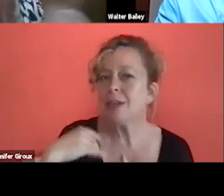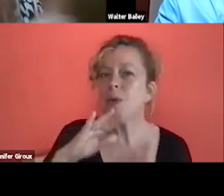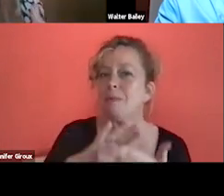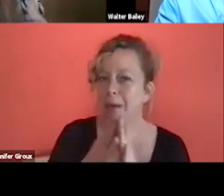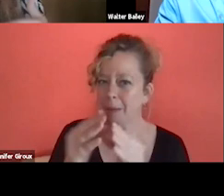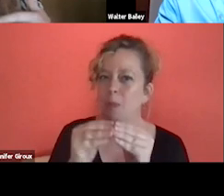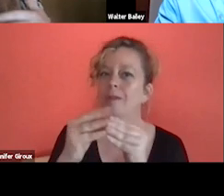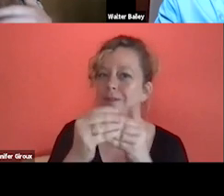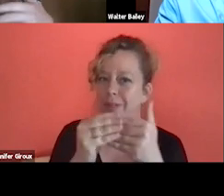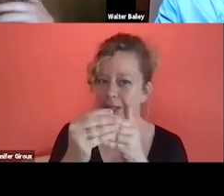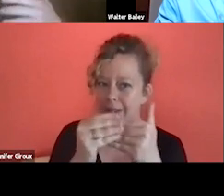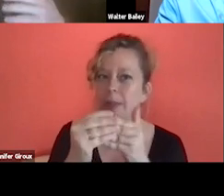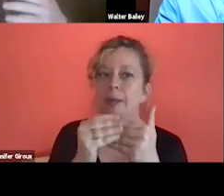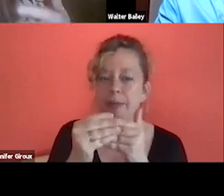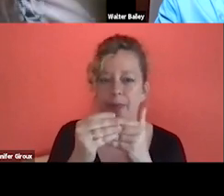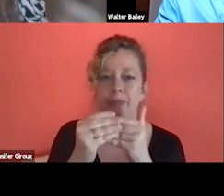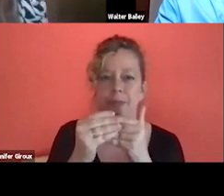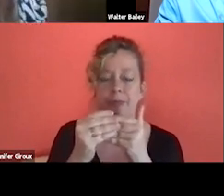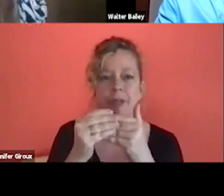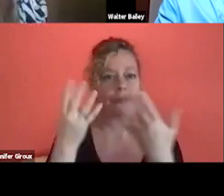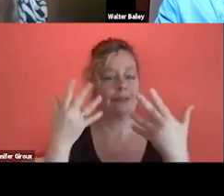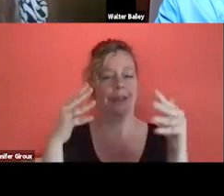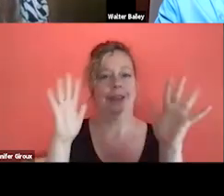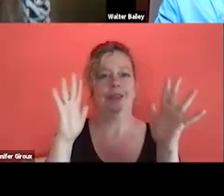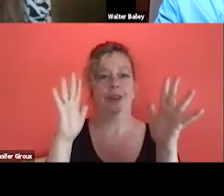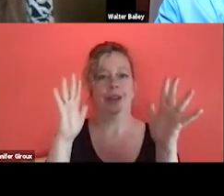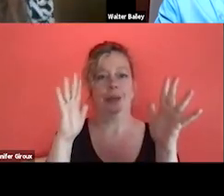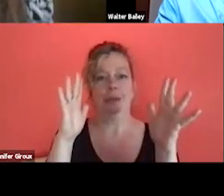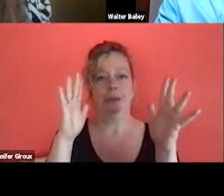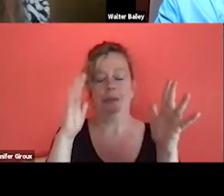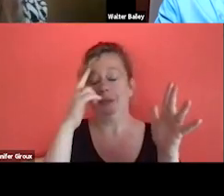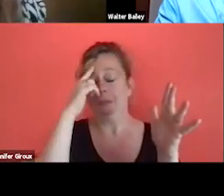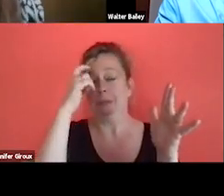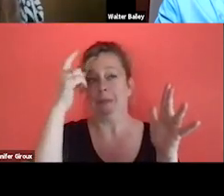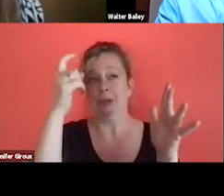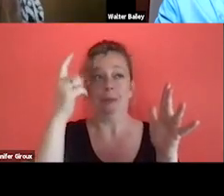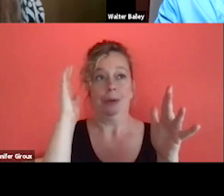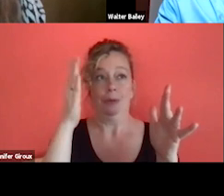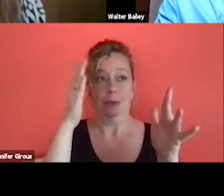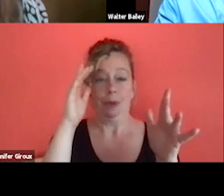y he renunciado a la ilusión de que podemos predecir lo que va a pasar porque simplemente no lo sabemos.